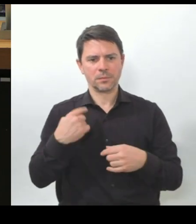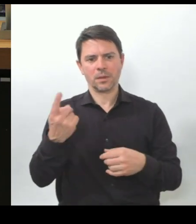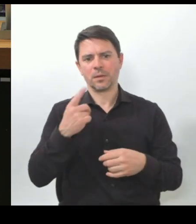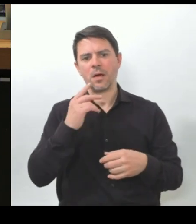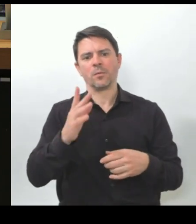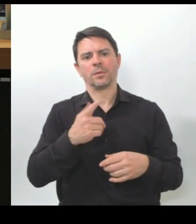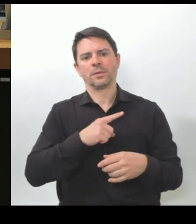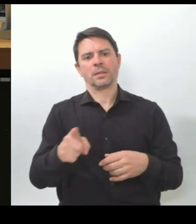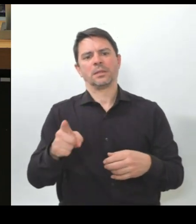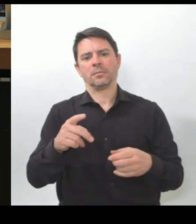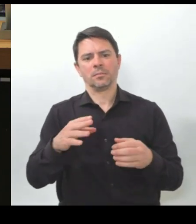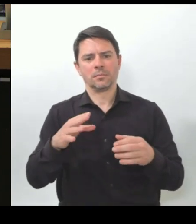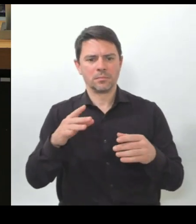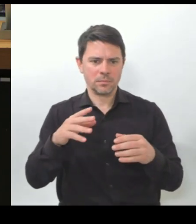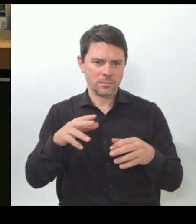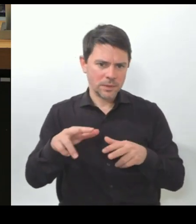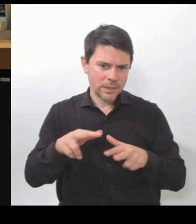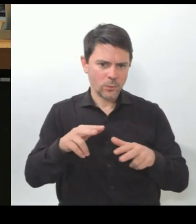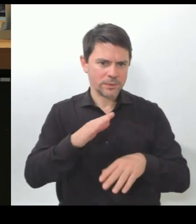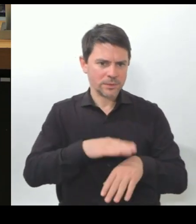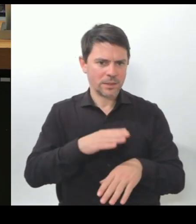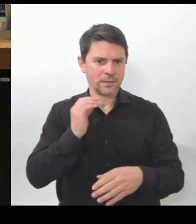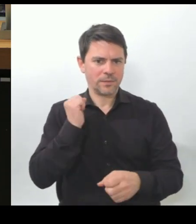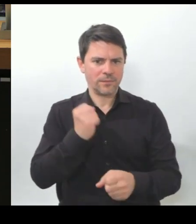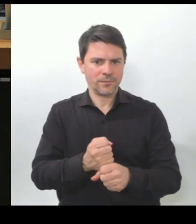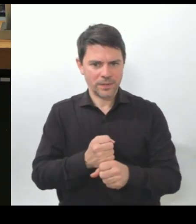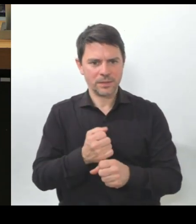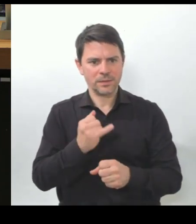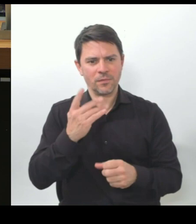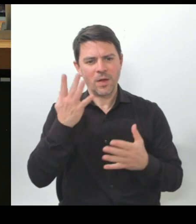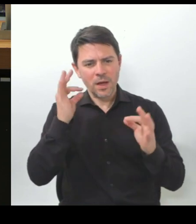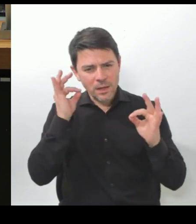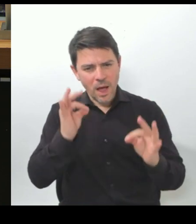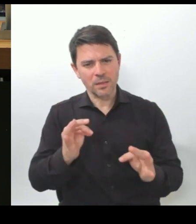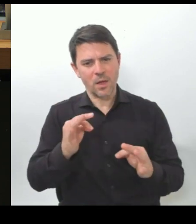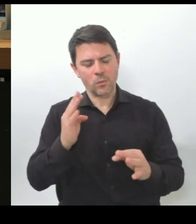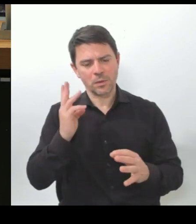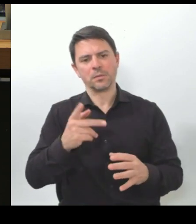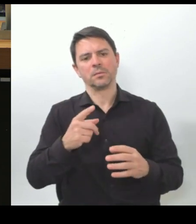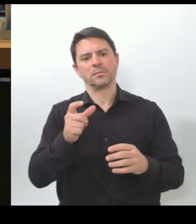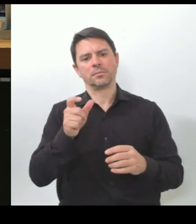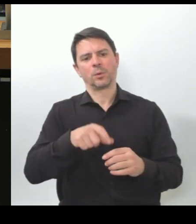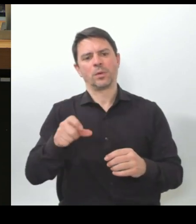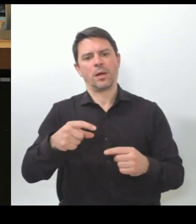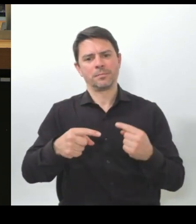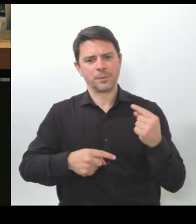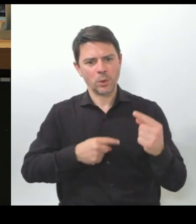Leute, die was von sich halten an diesem Projekt beteil. Es scheint komplex zu sein, und insofern ist es immer zu leicht